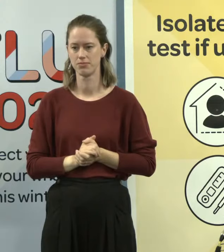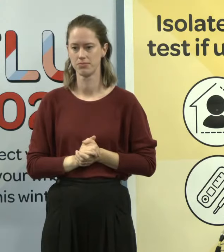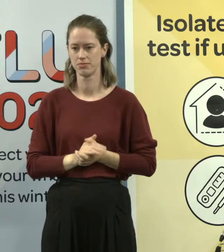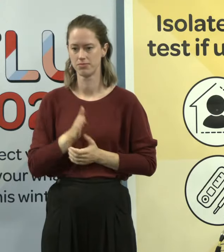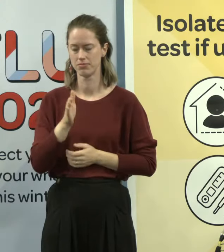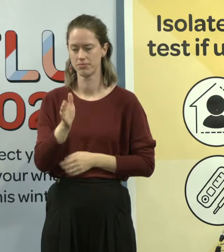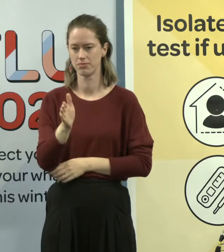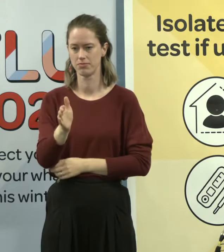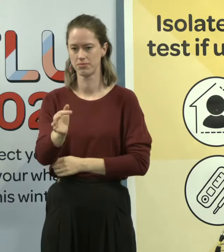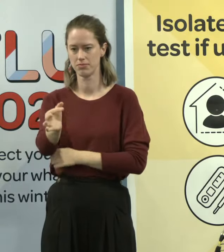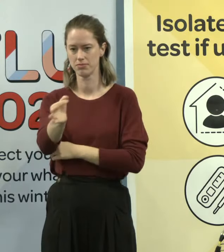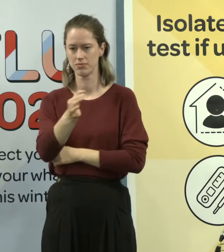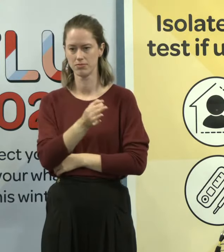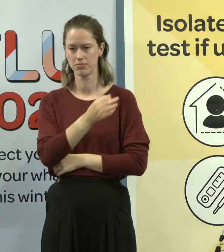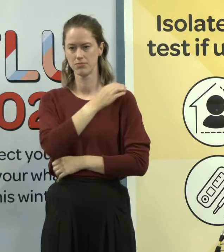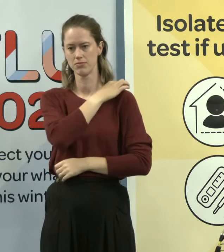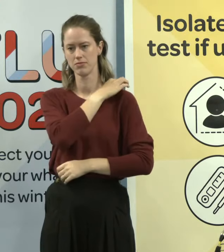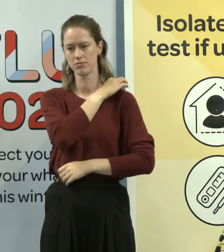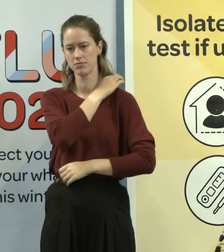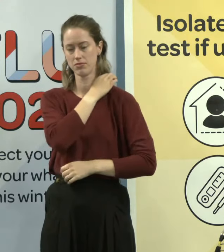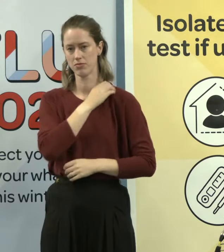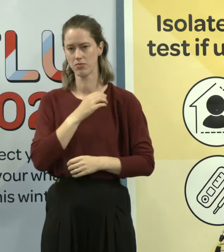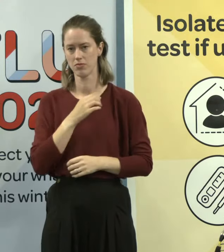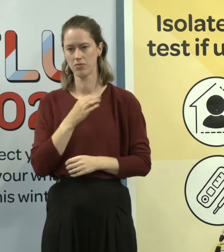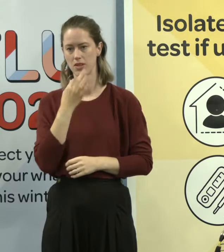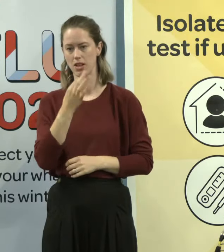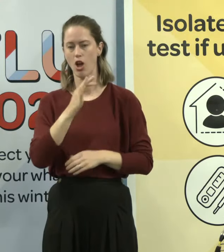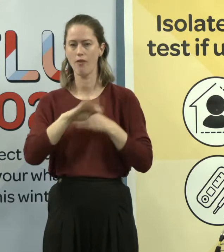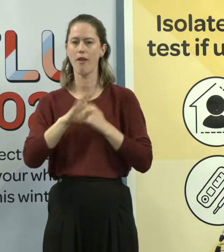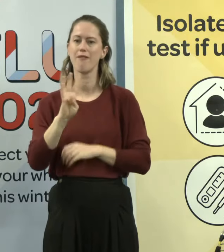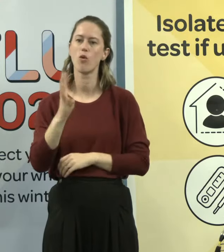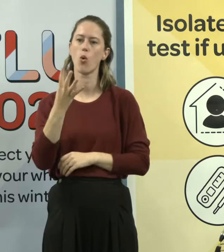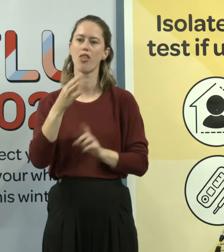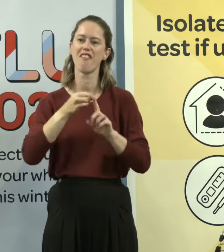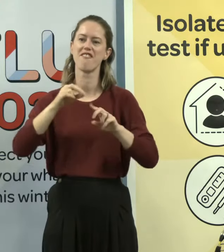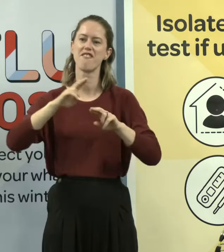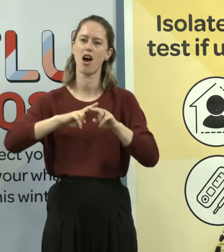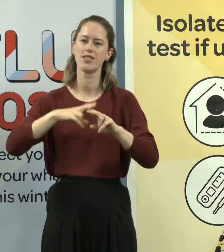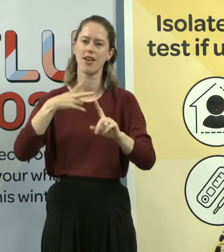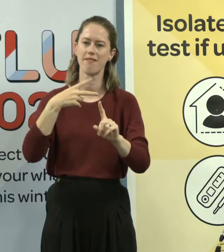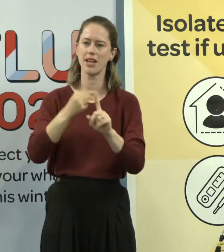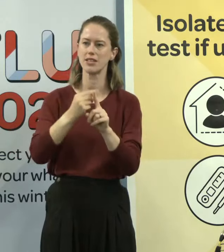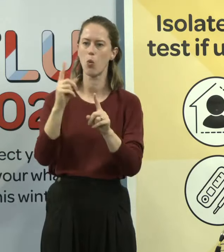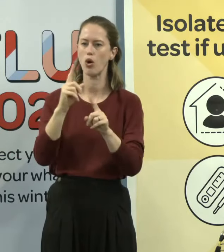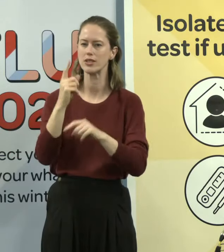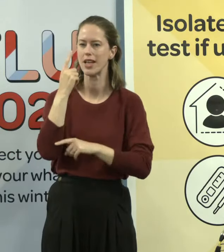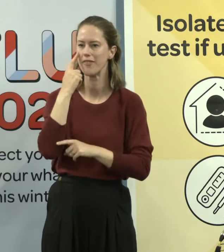maha nga wa kua kite tatou i te rereke. Na ko te tumanako ka pai